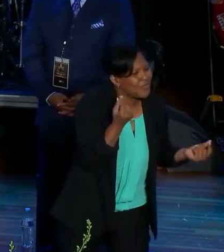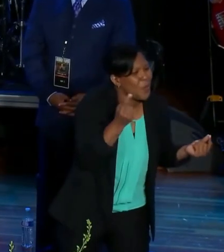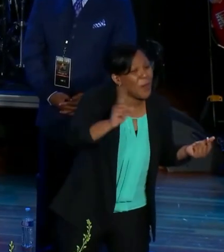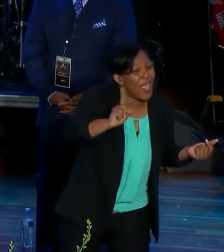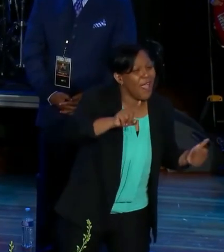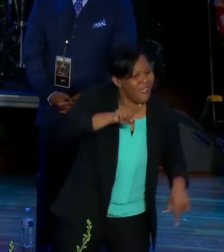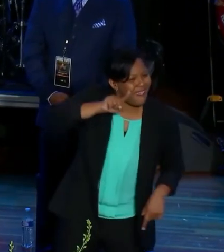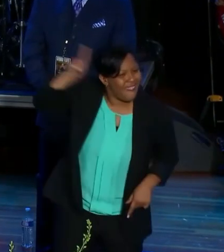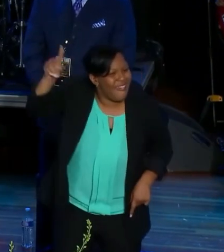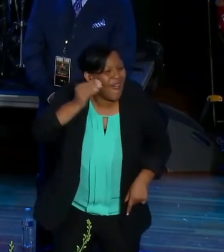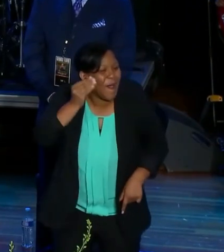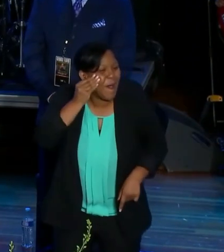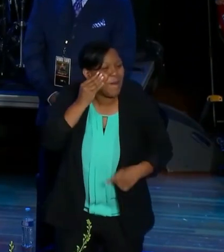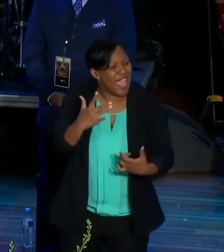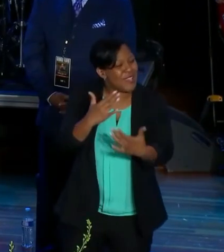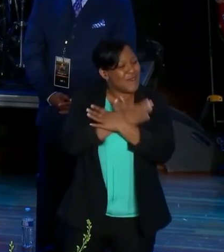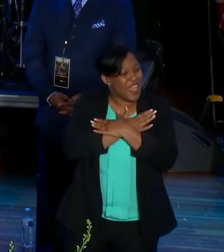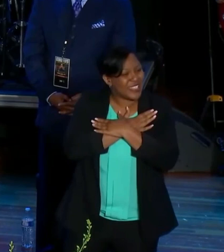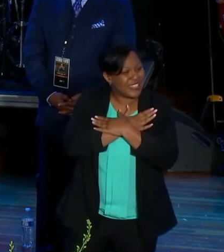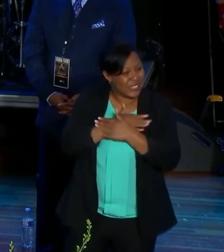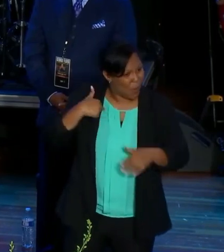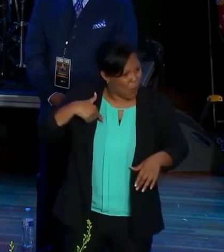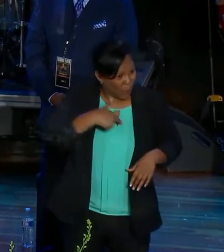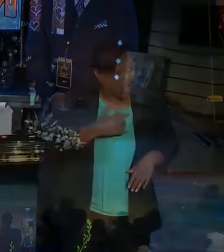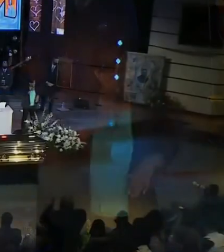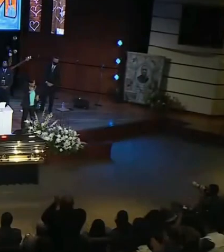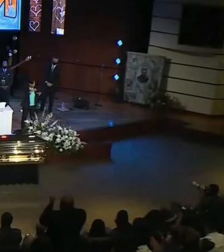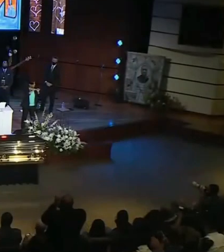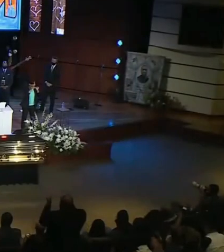Vi kommer att fortsätta marschera, George ! Vi kommer att fortsätta kämpa, George !